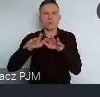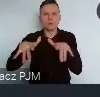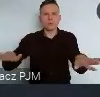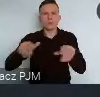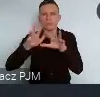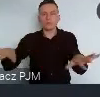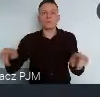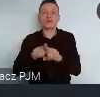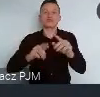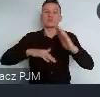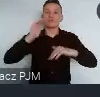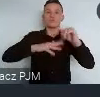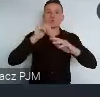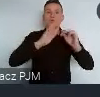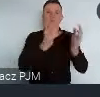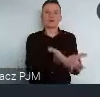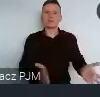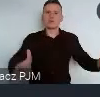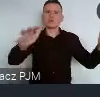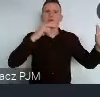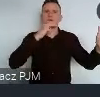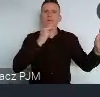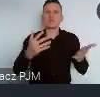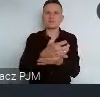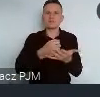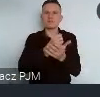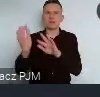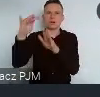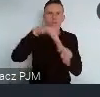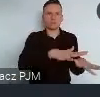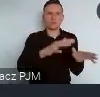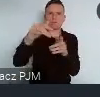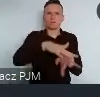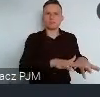które umożliwiały wykorzystanie ponowne tej wody,